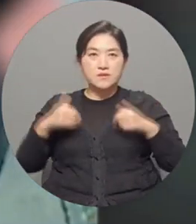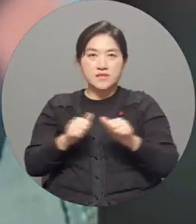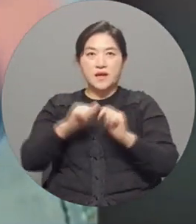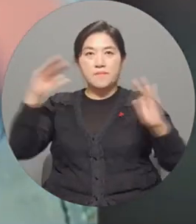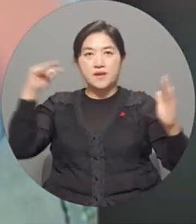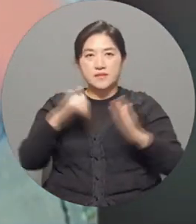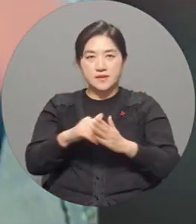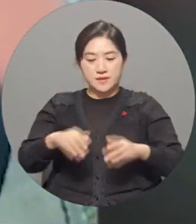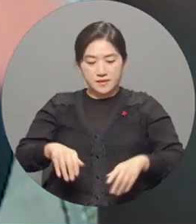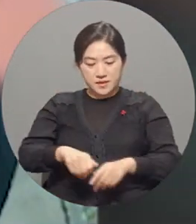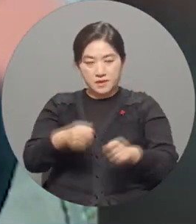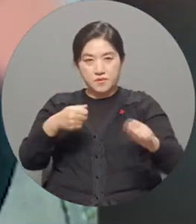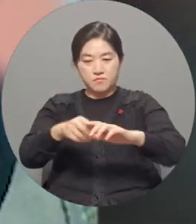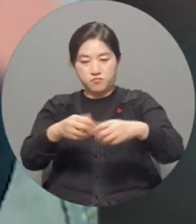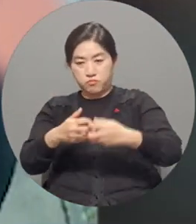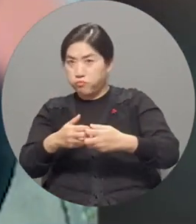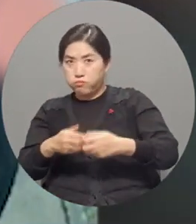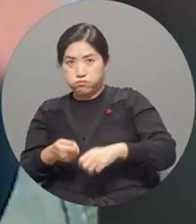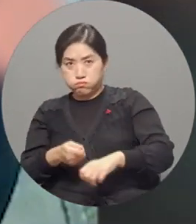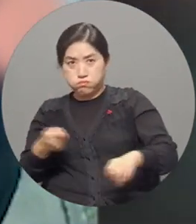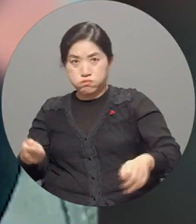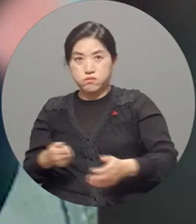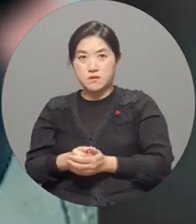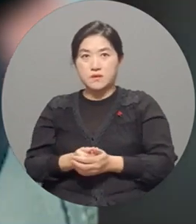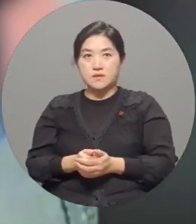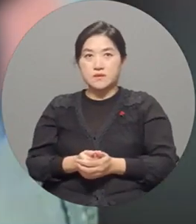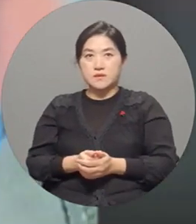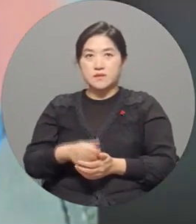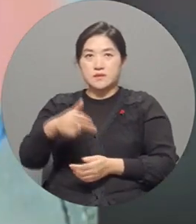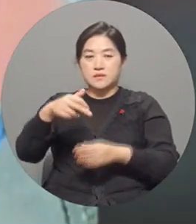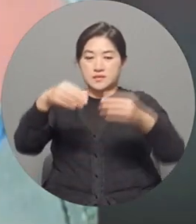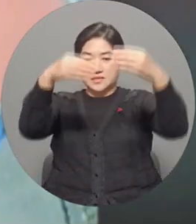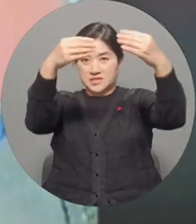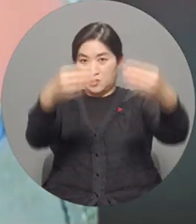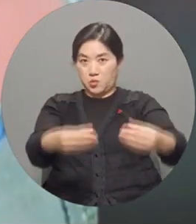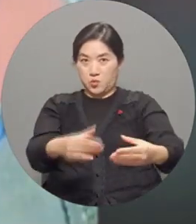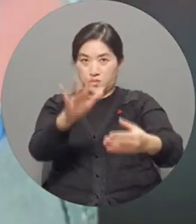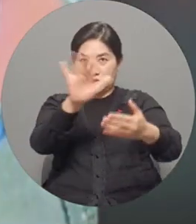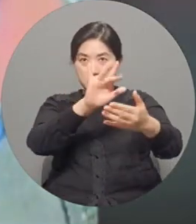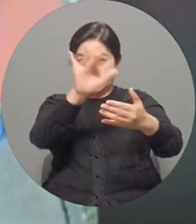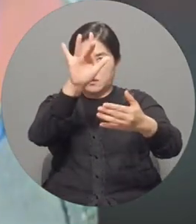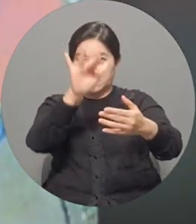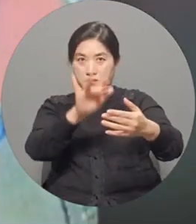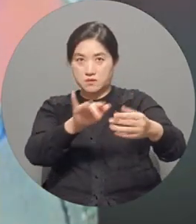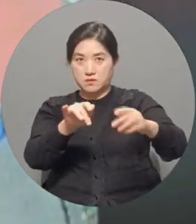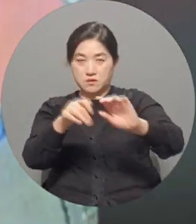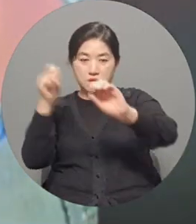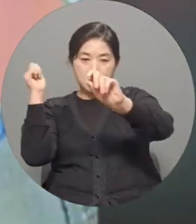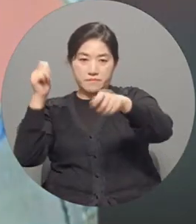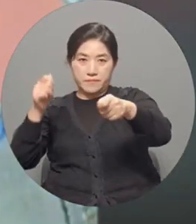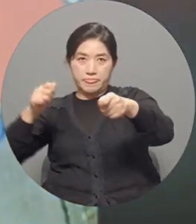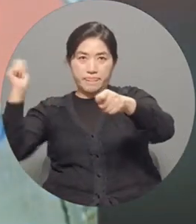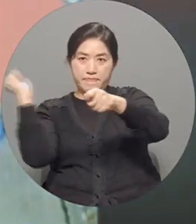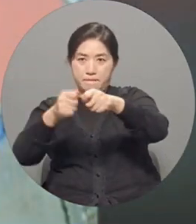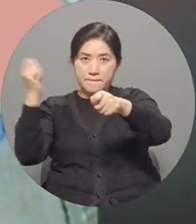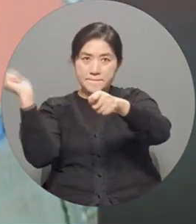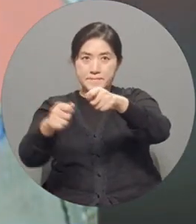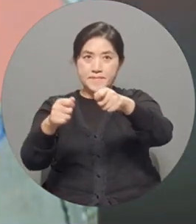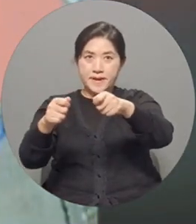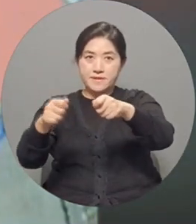검은 옷을 입은 남학생 1명이 가방에서 공구를 꺼내듭니다.